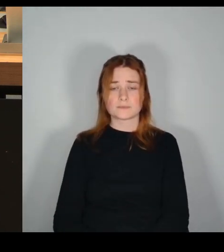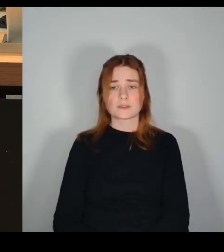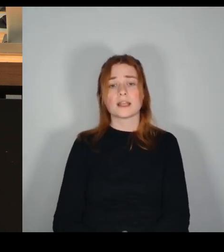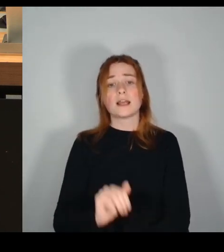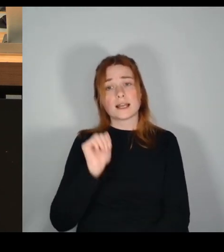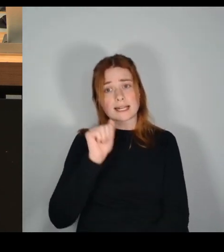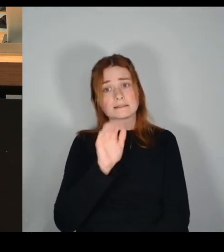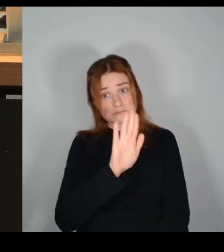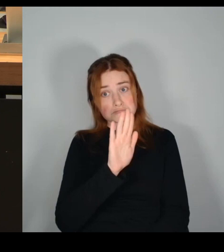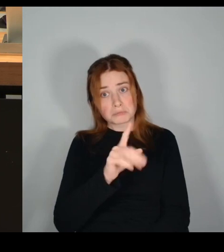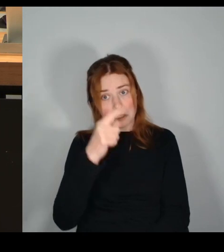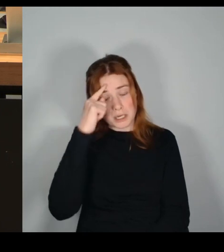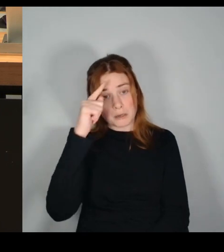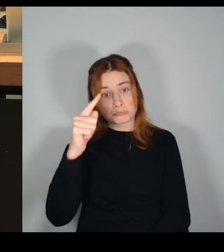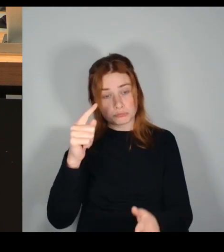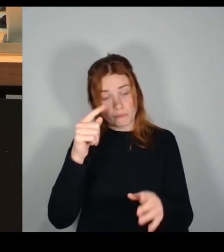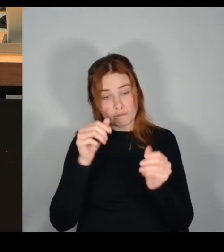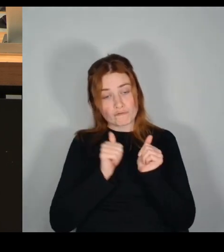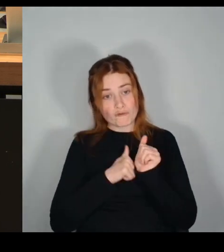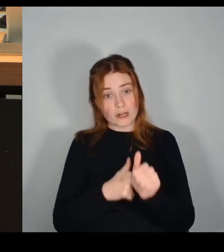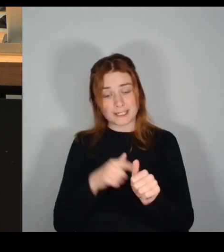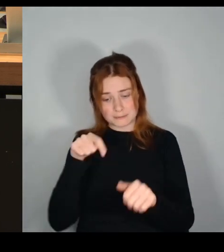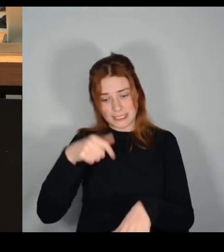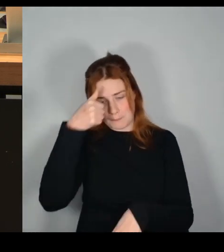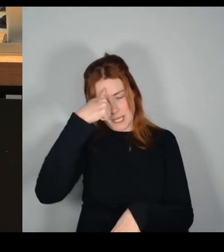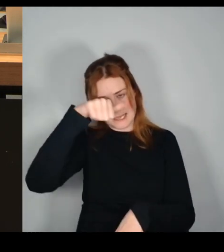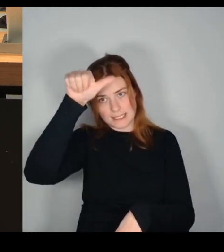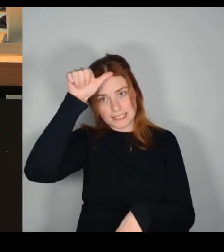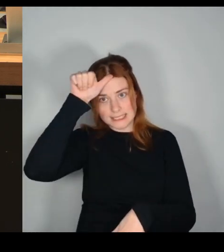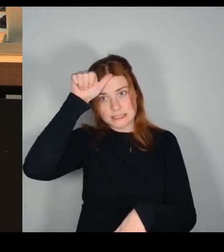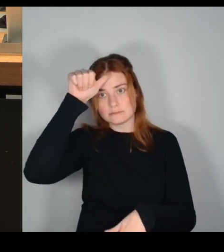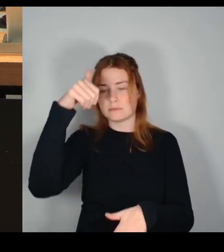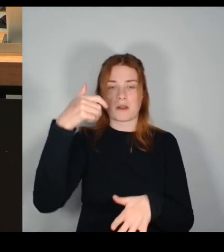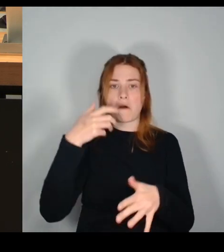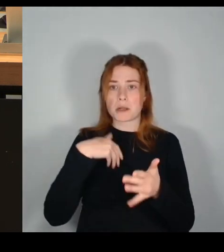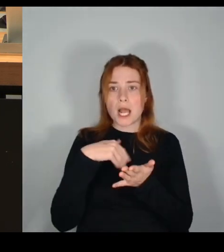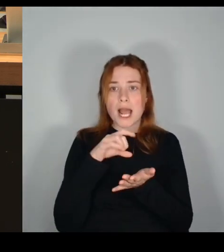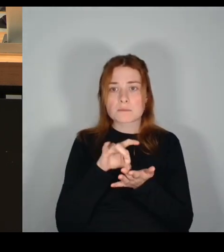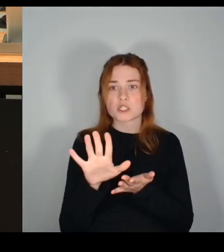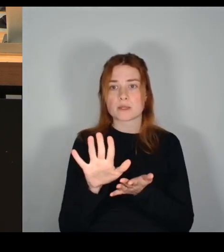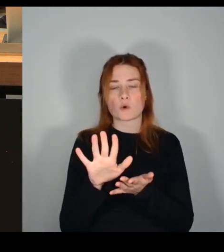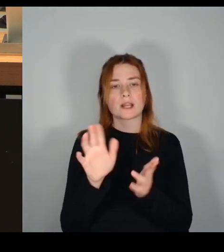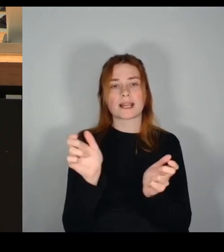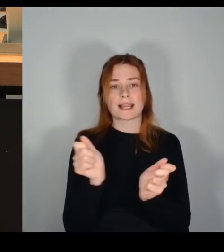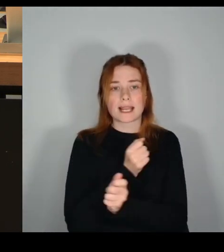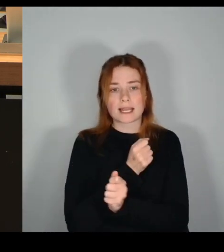Somit hat er quasi Erledigung gefunden. Und eine Bundesratsinitiative auf Bundesebene fordern Sie nicht.